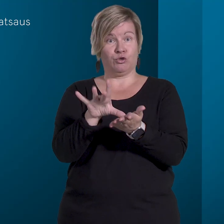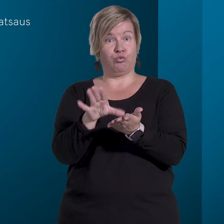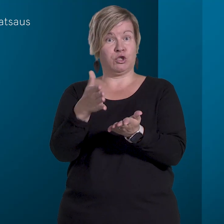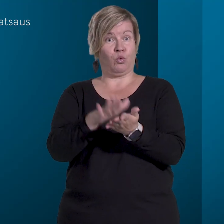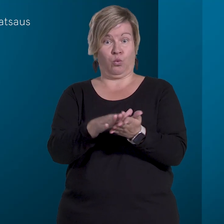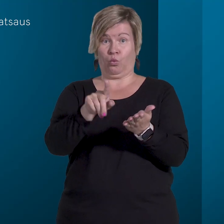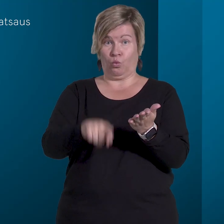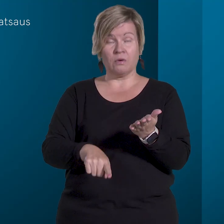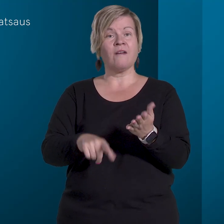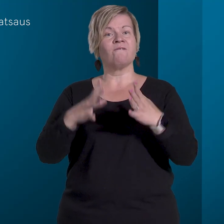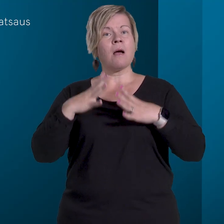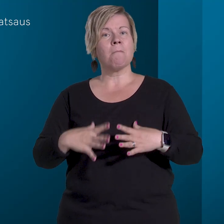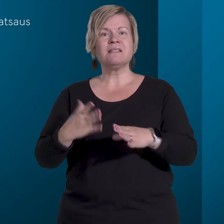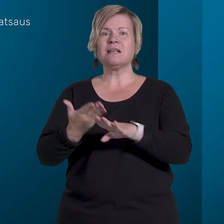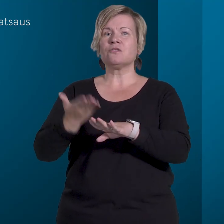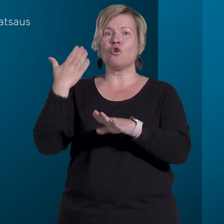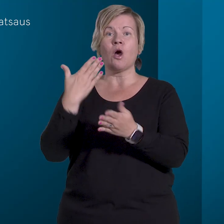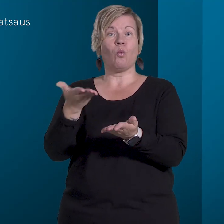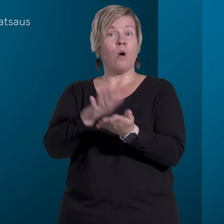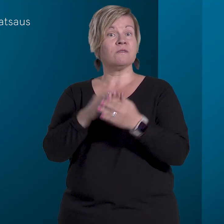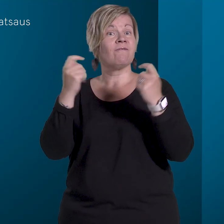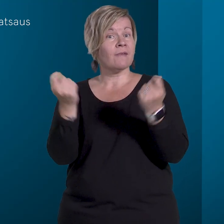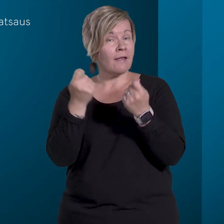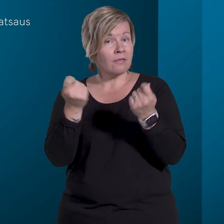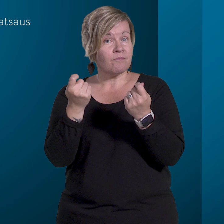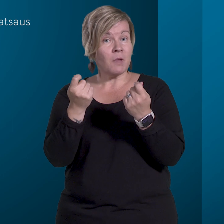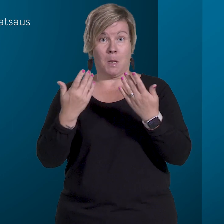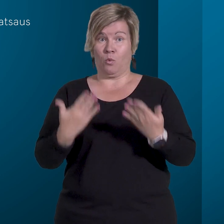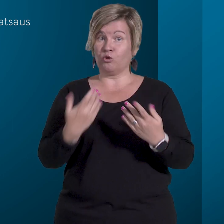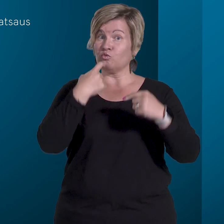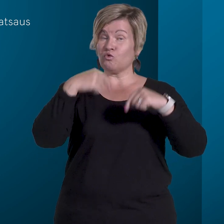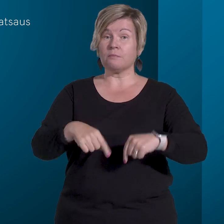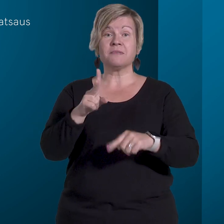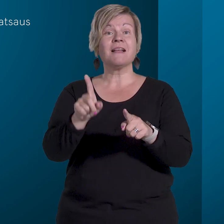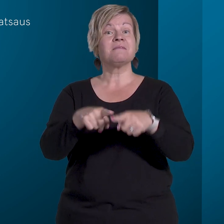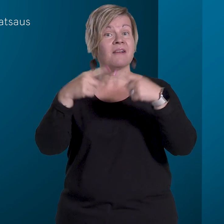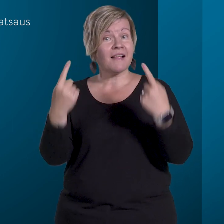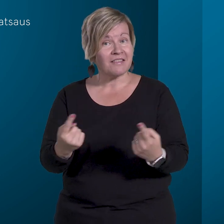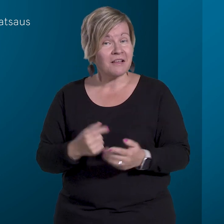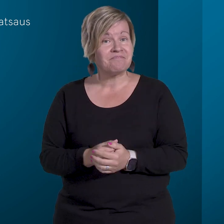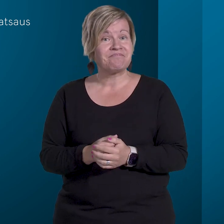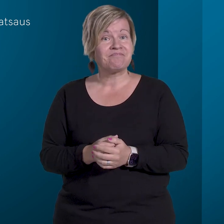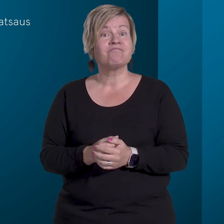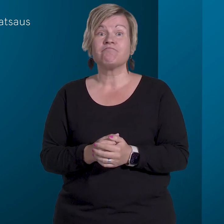muun muassa Yhdysvalloissa ja Iso-Britanniassa, mutta Suomessa sitä vietetään nyt ensimmäistä kertaa!